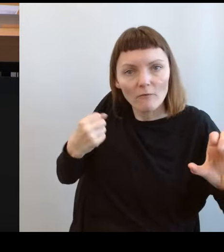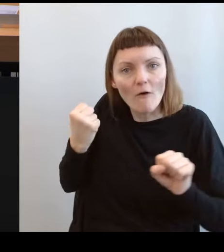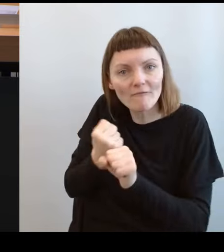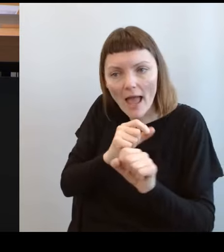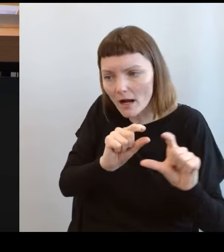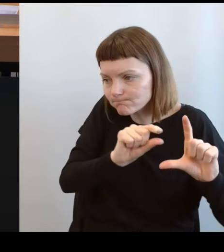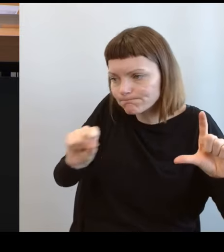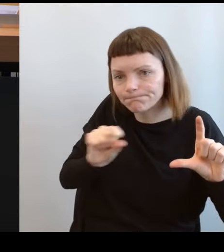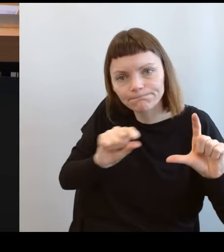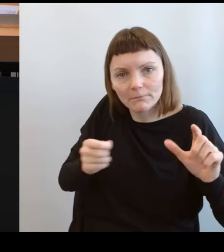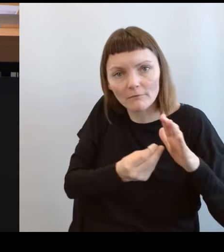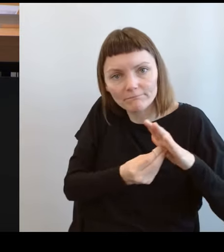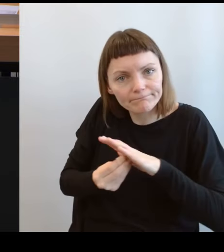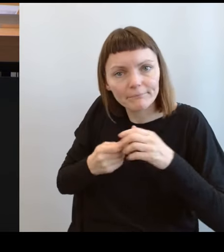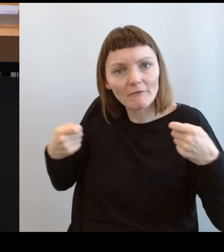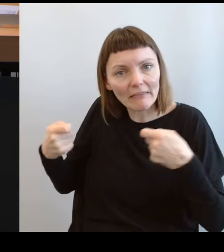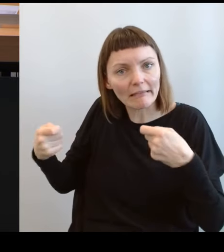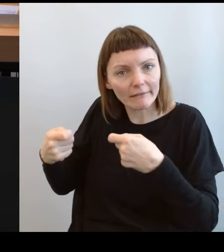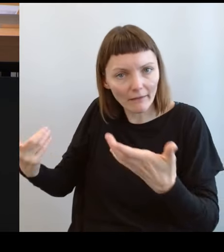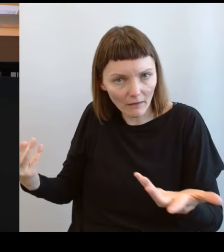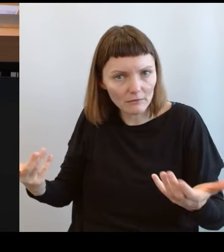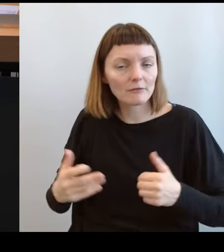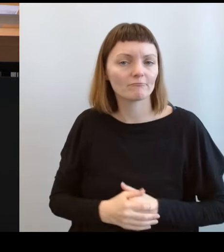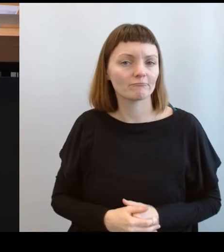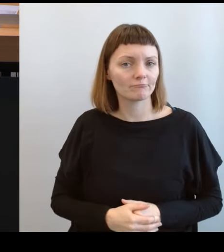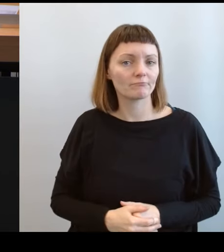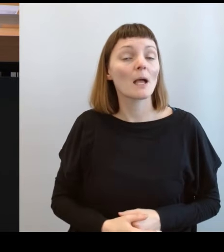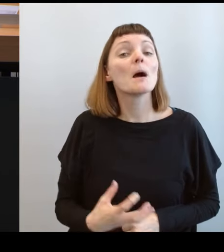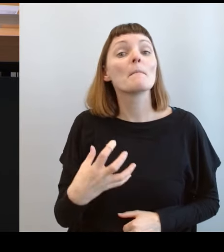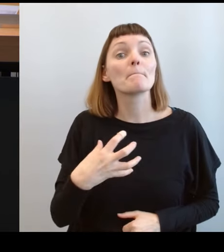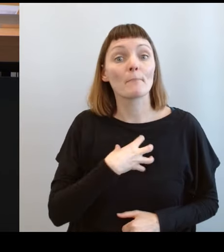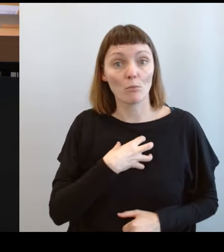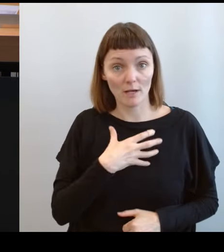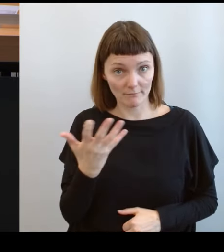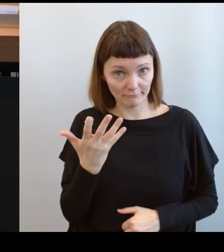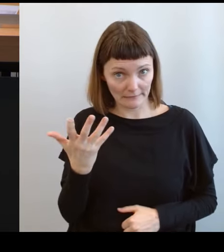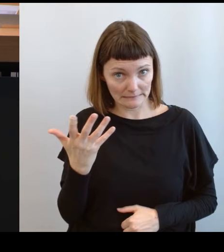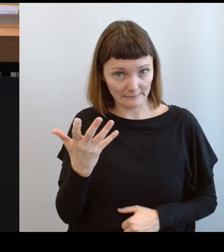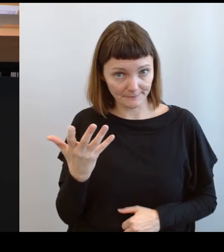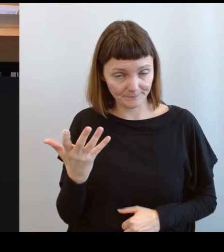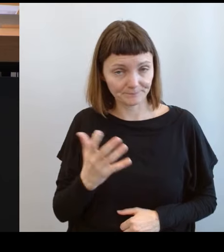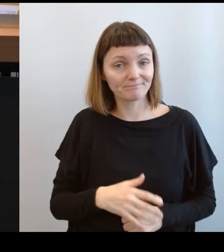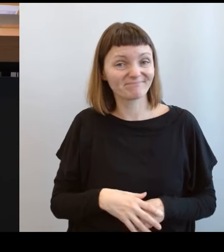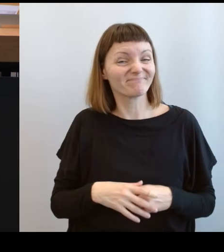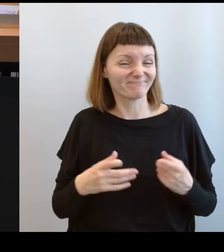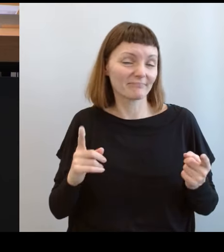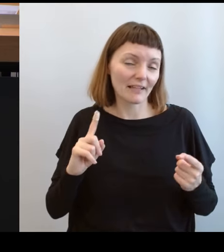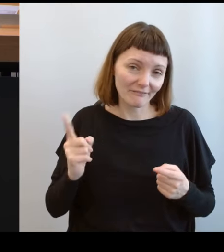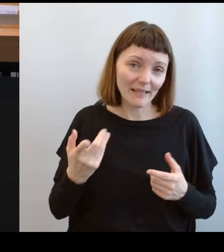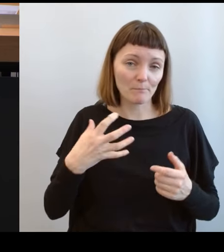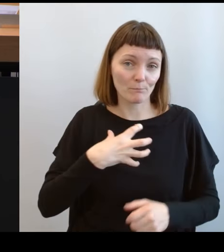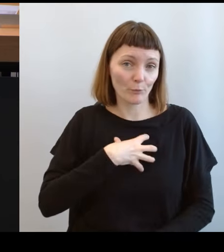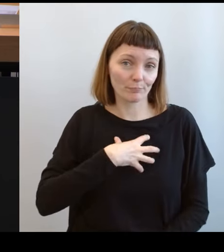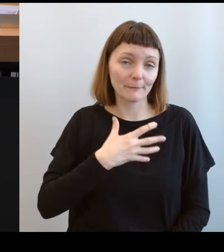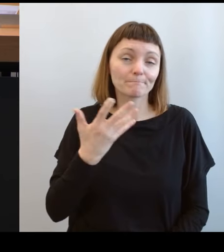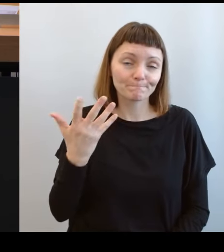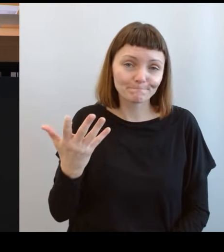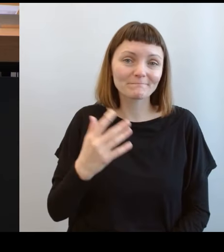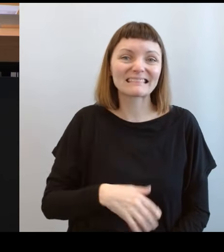das große Problem an dieser Sache ist aber auch da wieder, dass in dieser Legislaturperiode keine Einnahmen aus einer